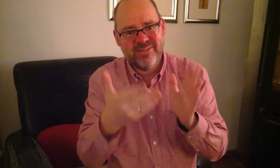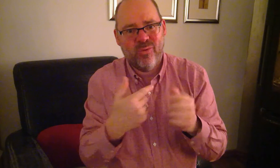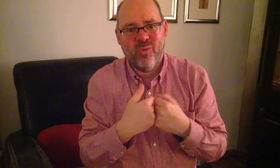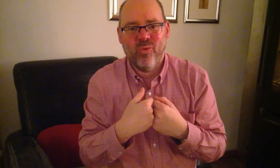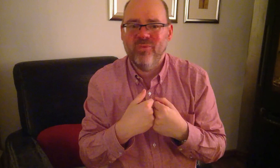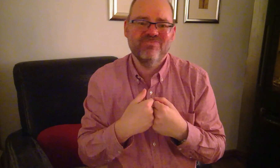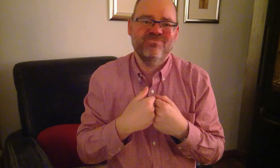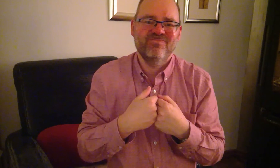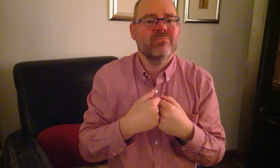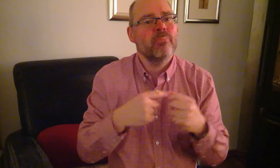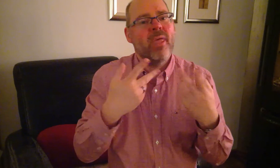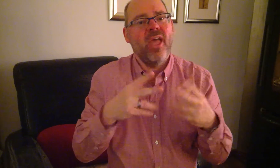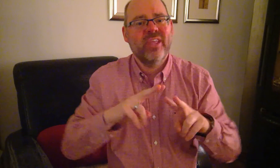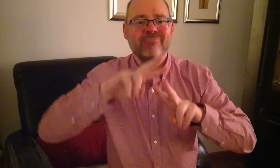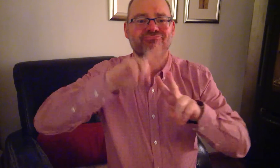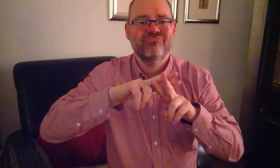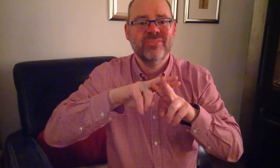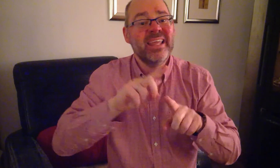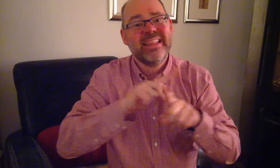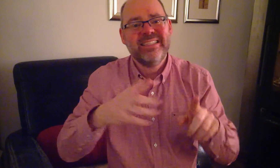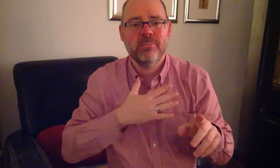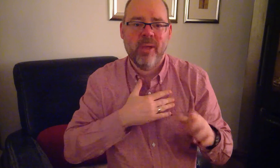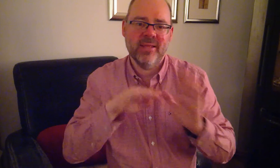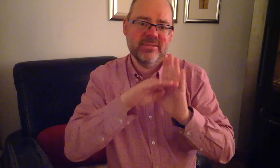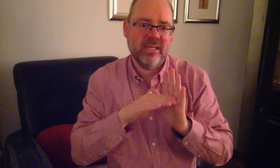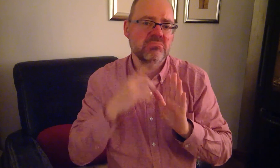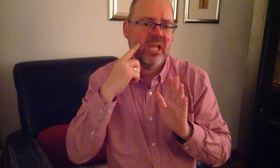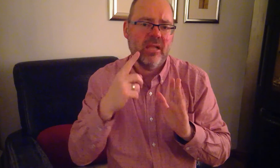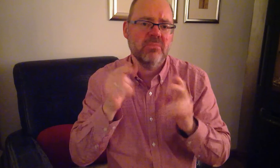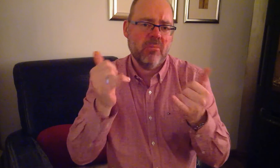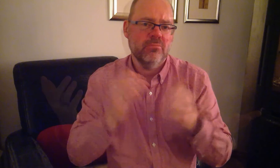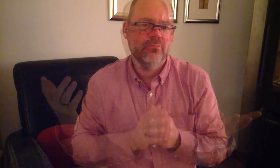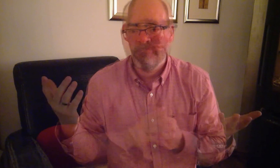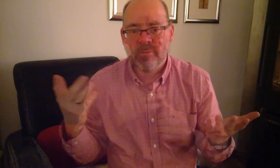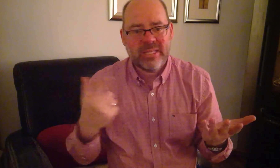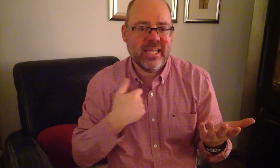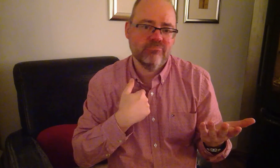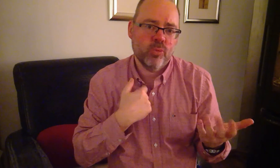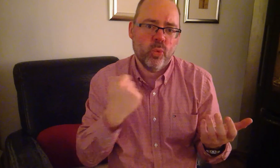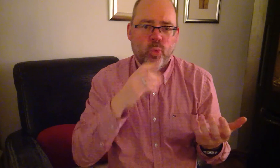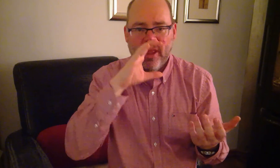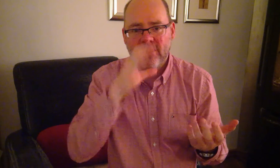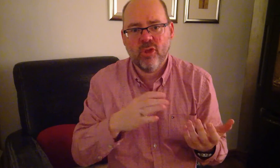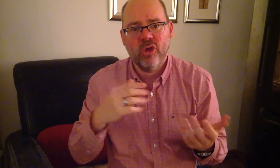Das Gesetz in dieser Form... ... ist eher #nichtmeingesetz. Ich denke, das trifft zu. Ich bin sehr enttäuscht.